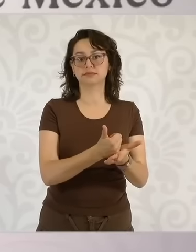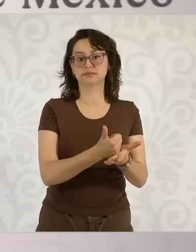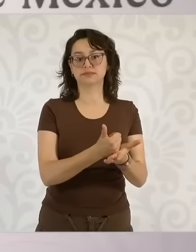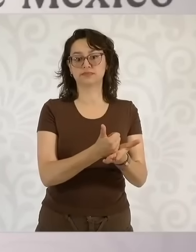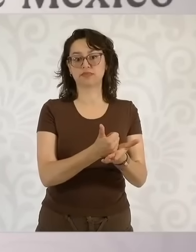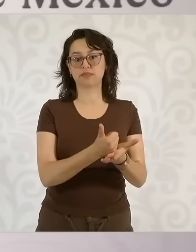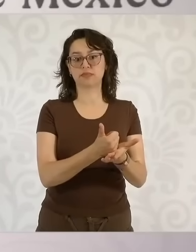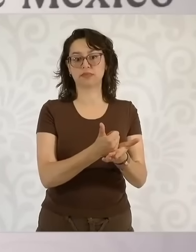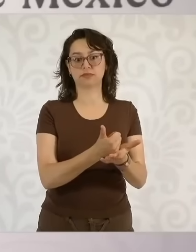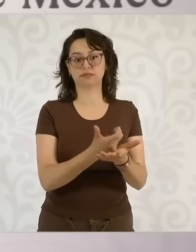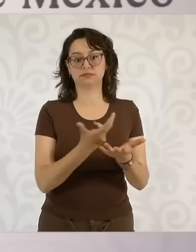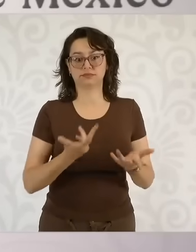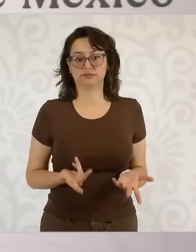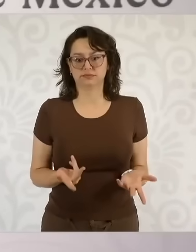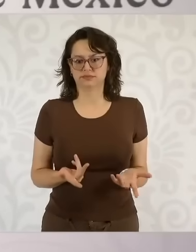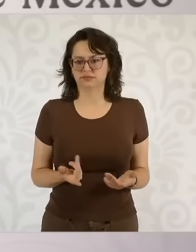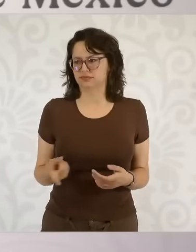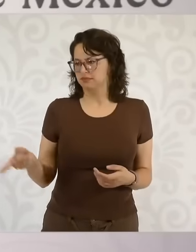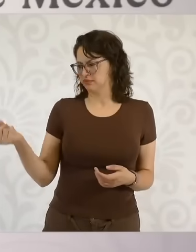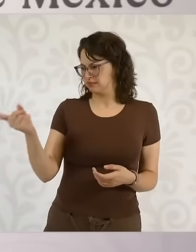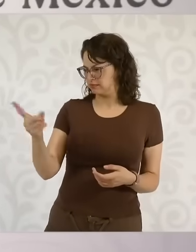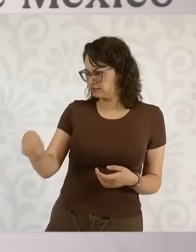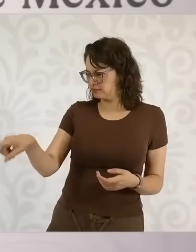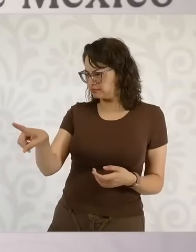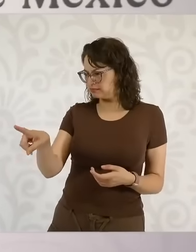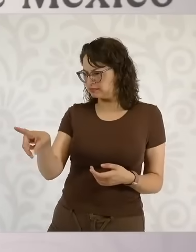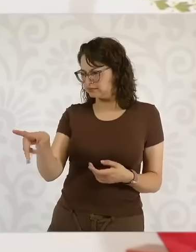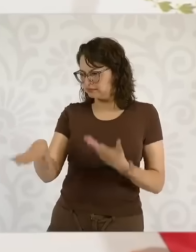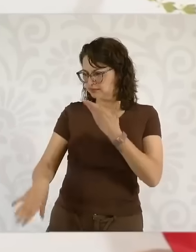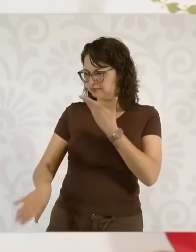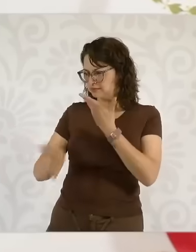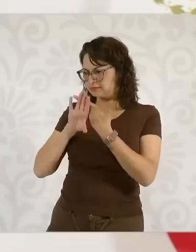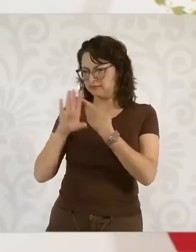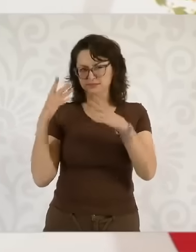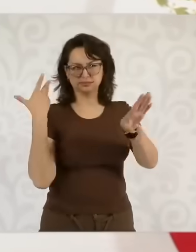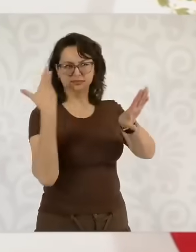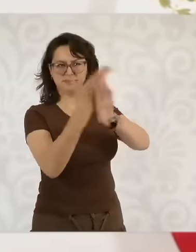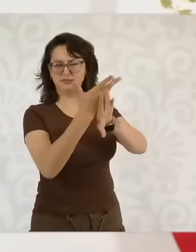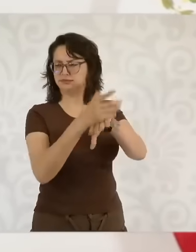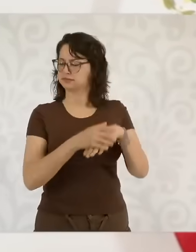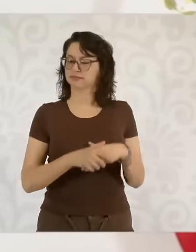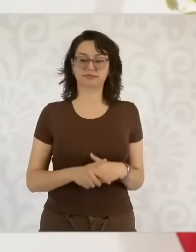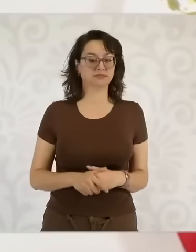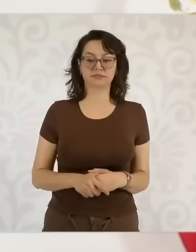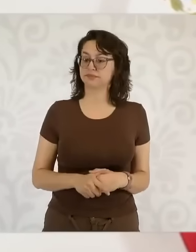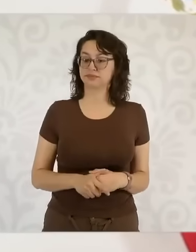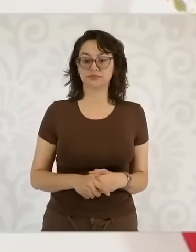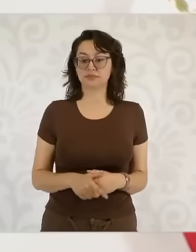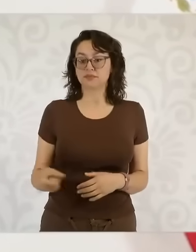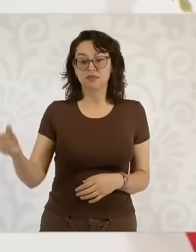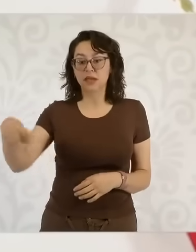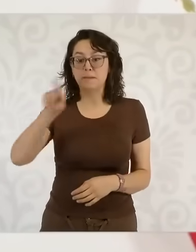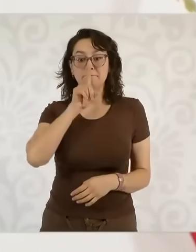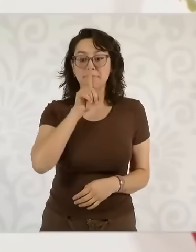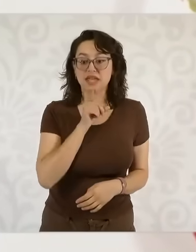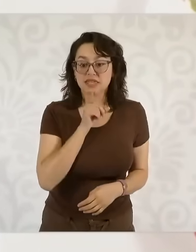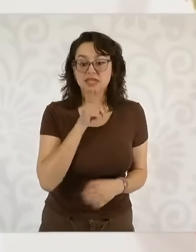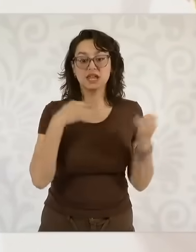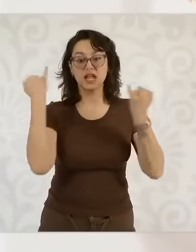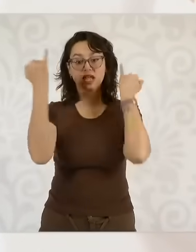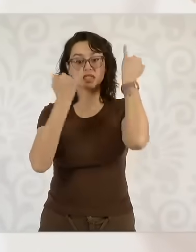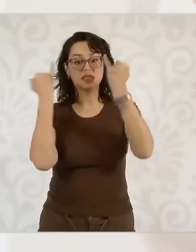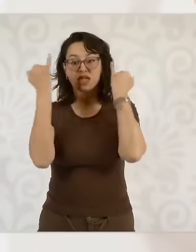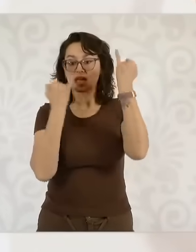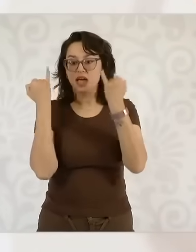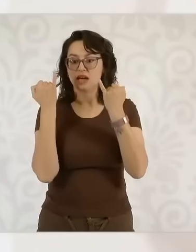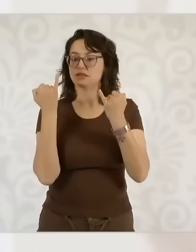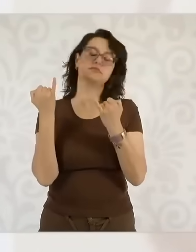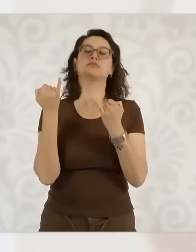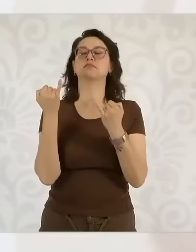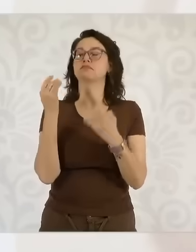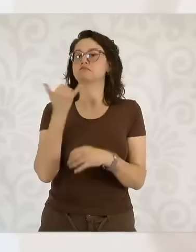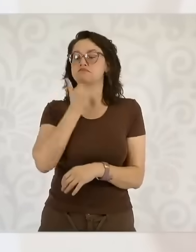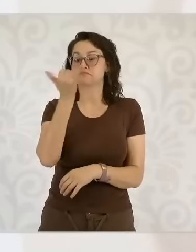y estas declaraciones pues la verdad este completamente fuera de contexto mentirosas